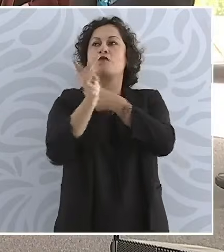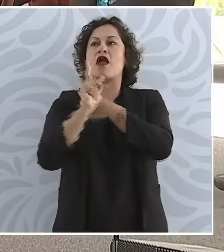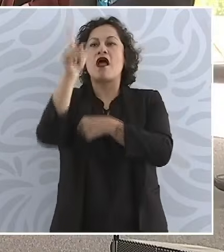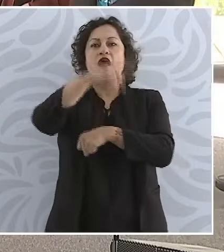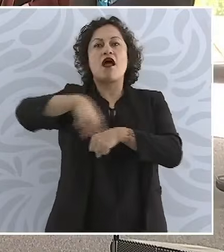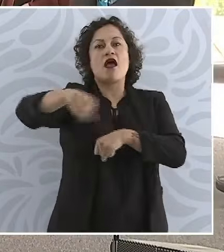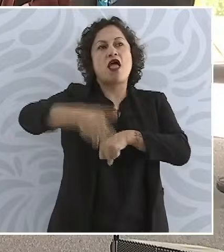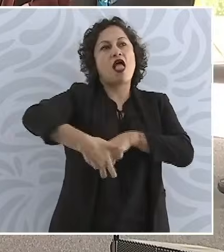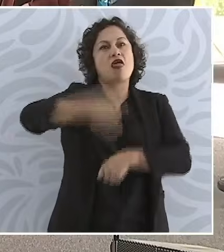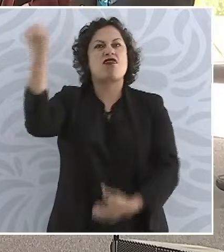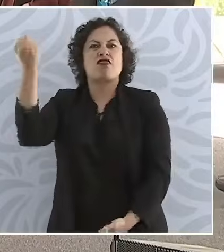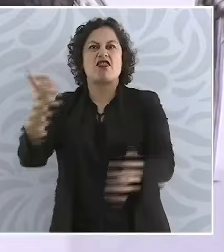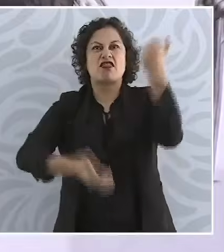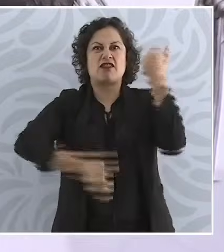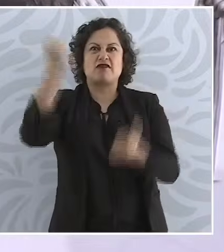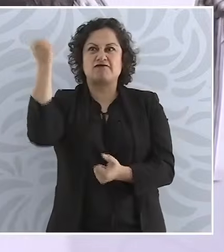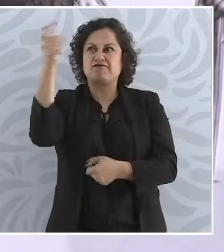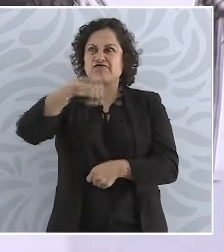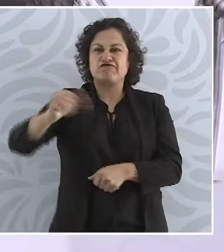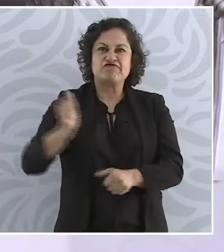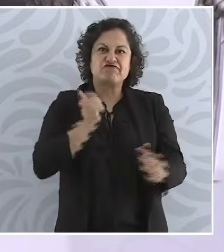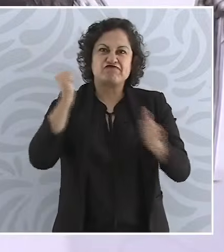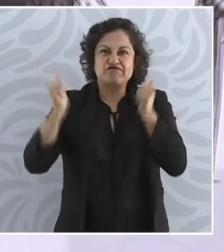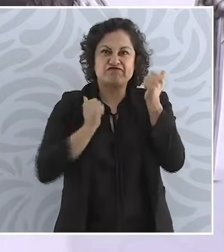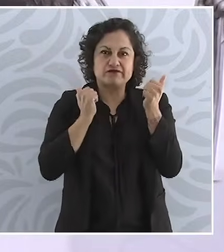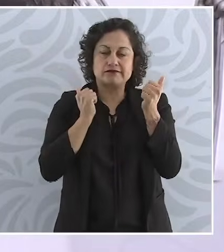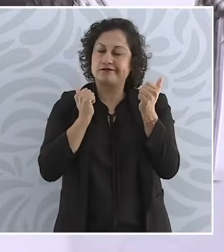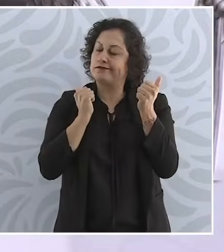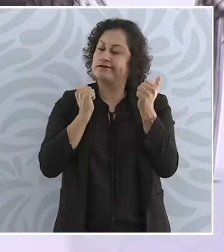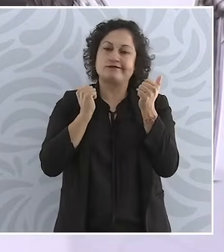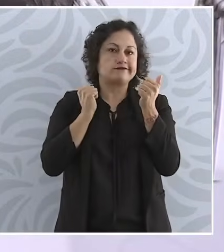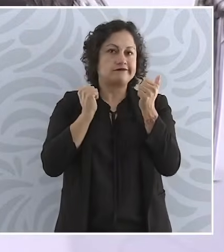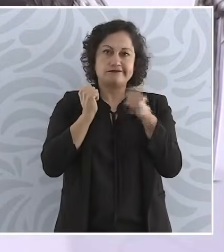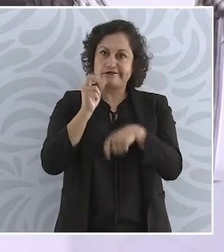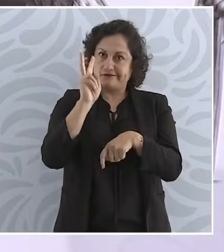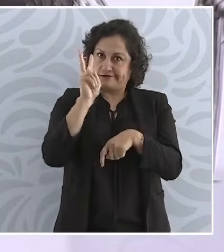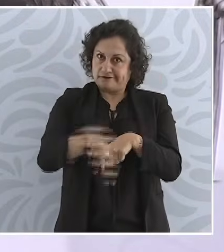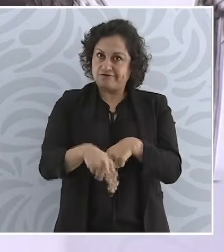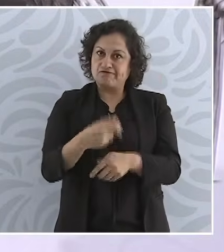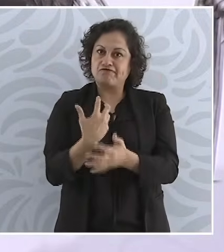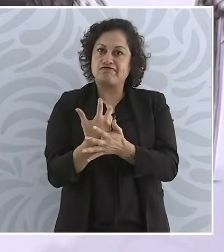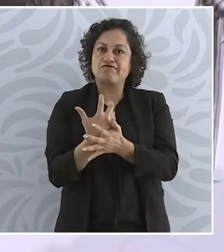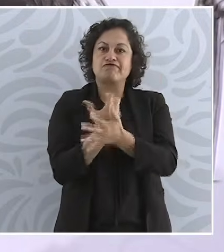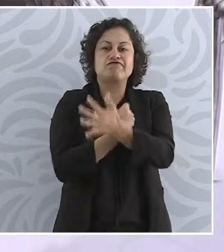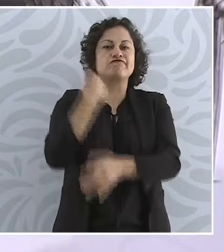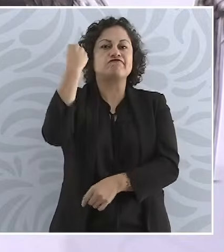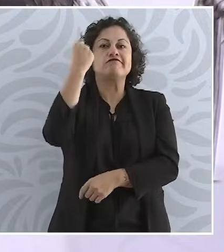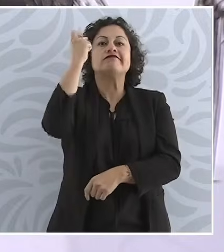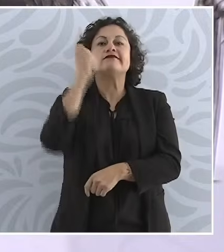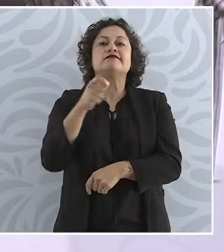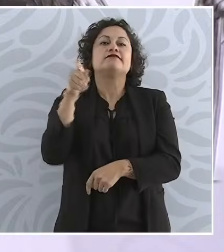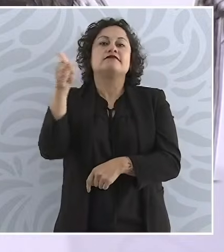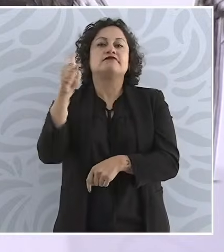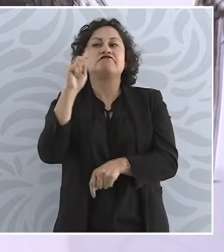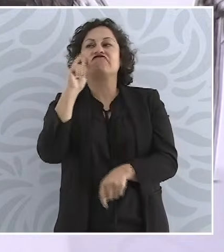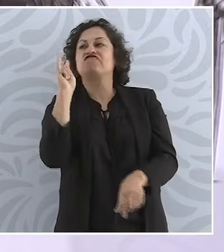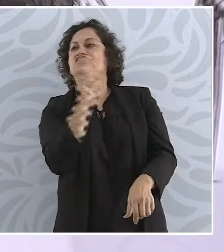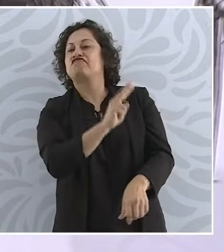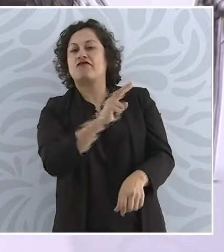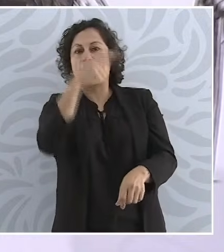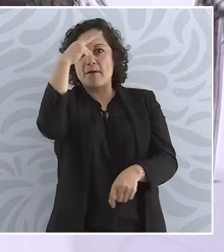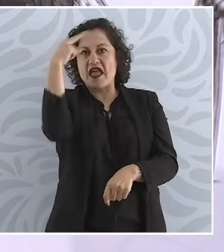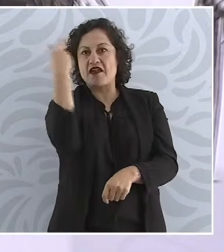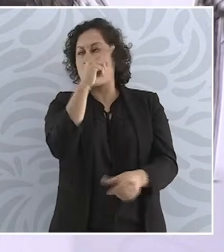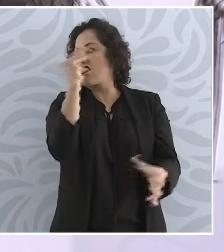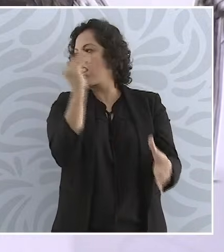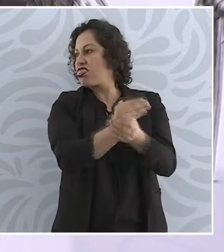de nuestros recursos naturales y que abusan considerándose ajenos a los problemas del país